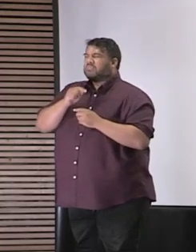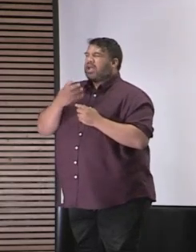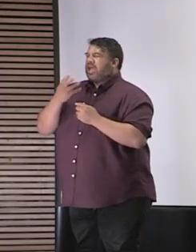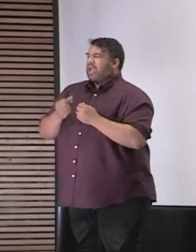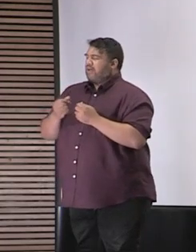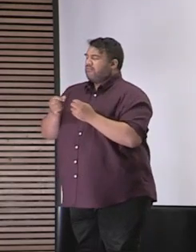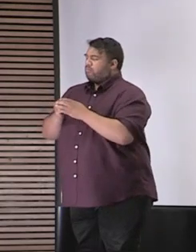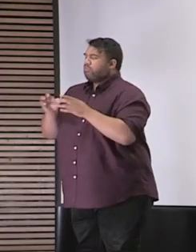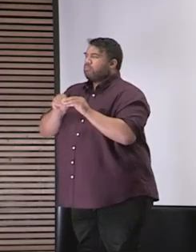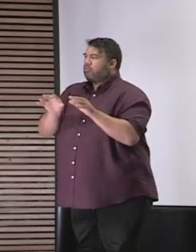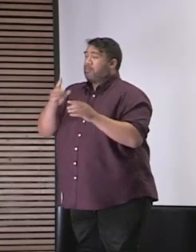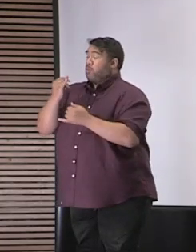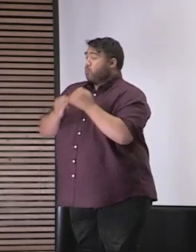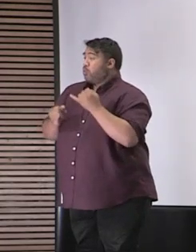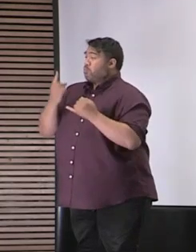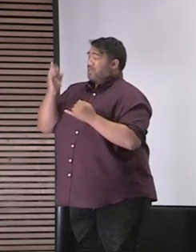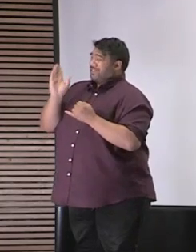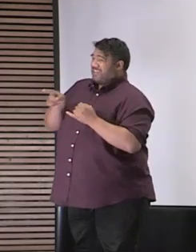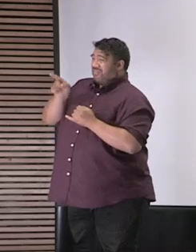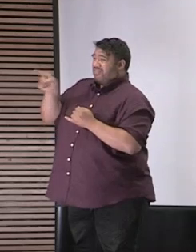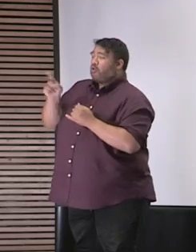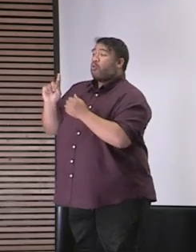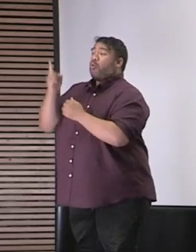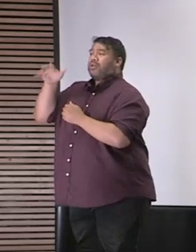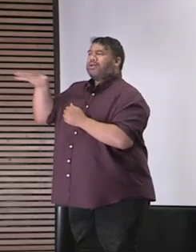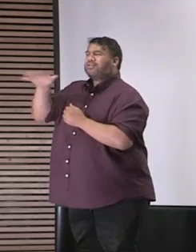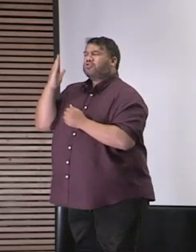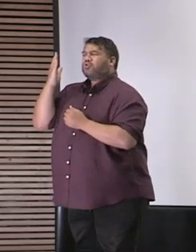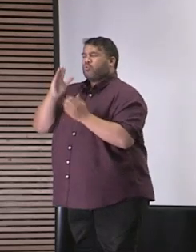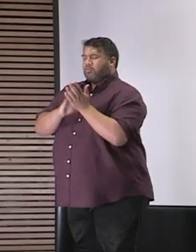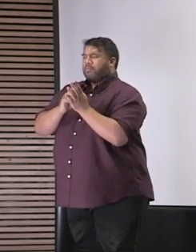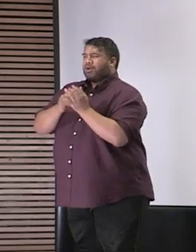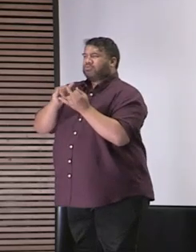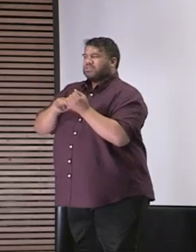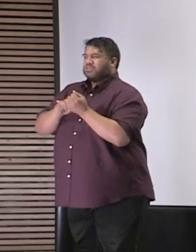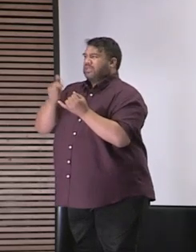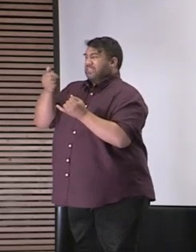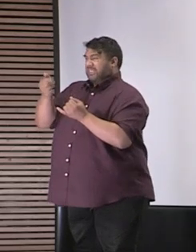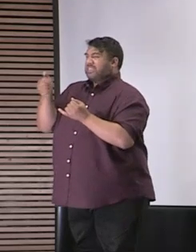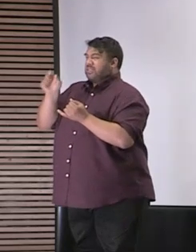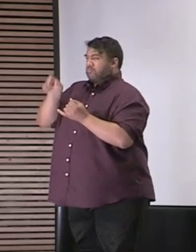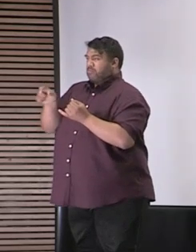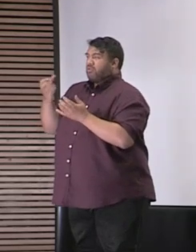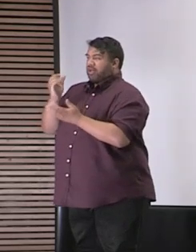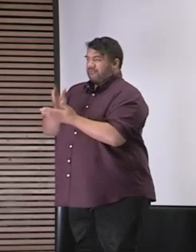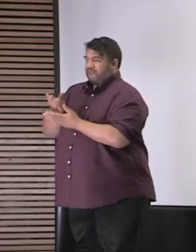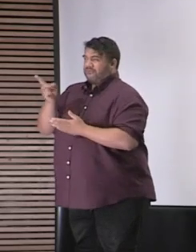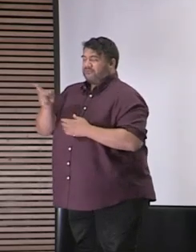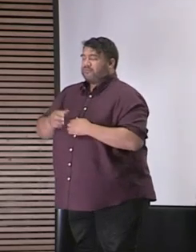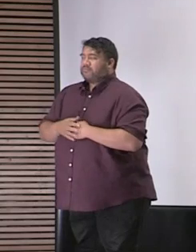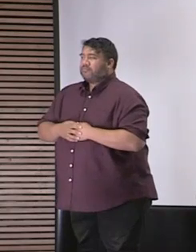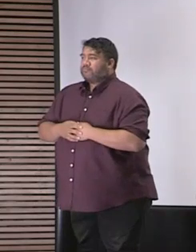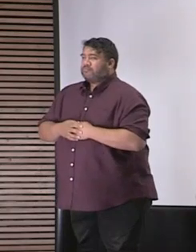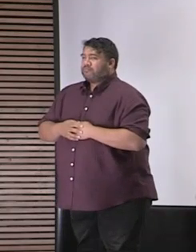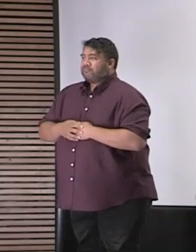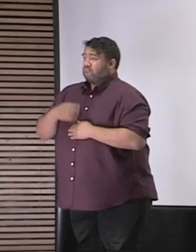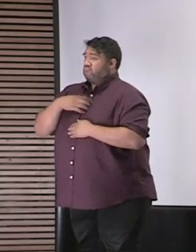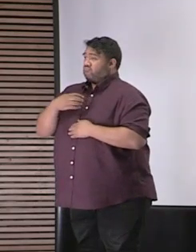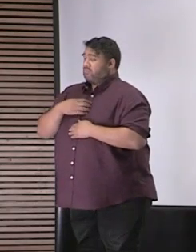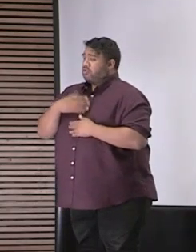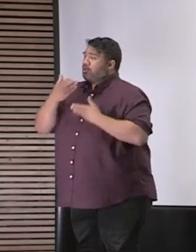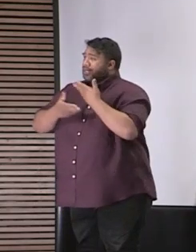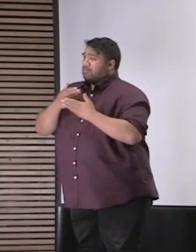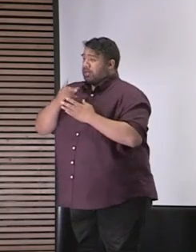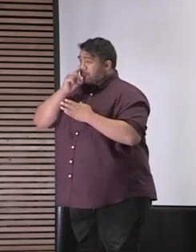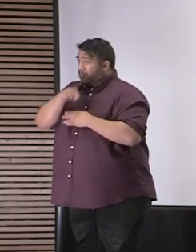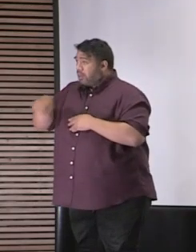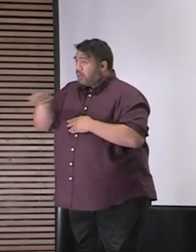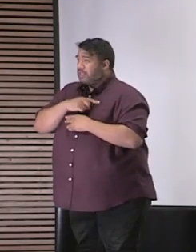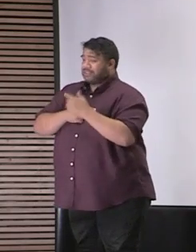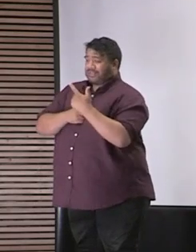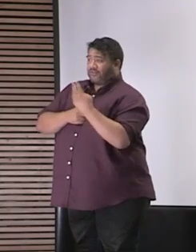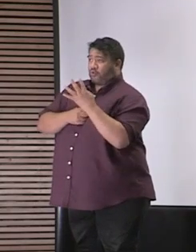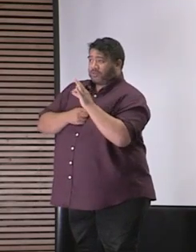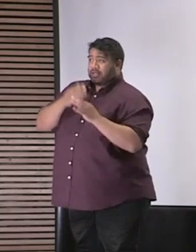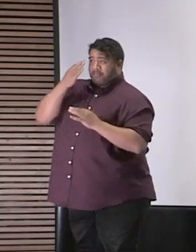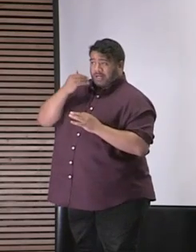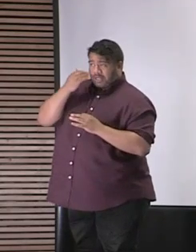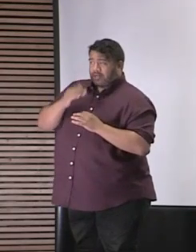los números de casos han